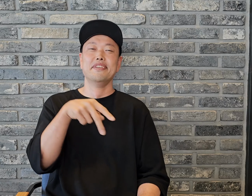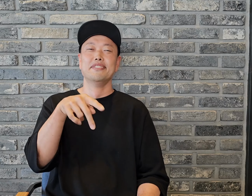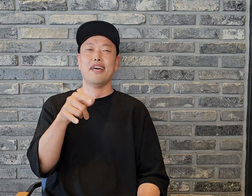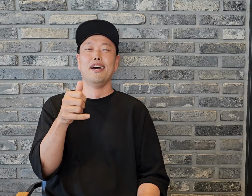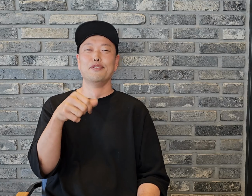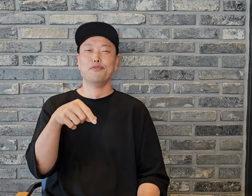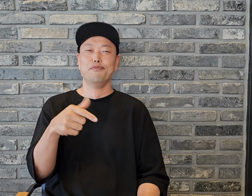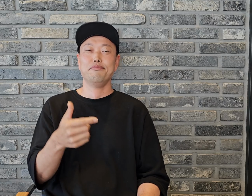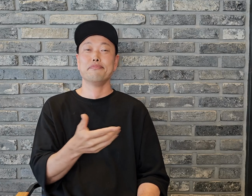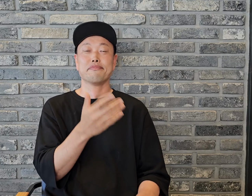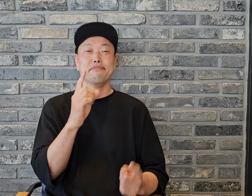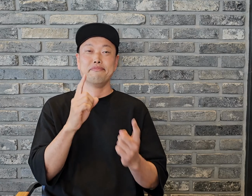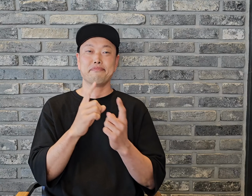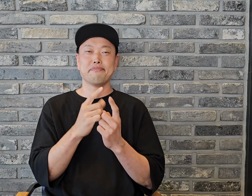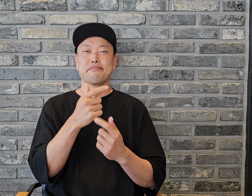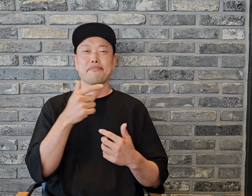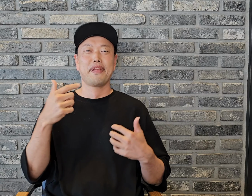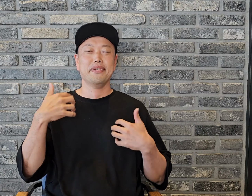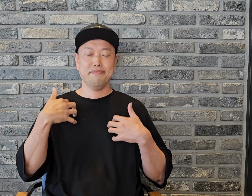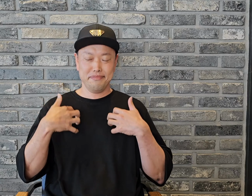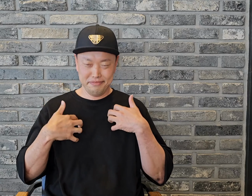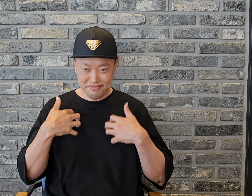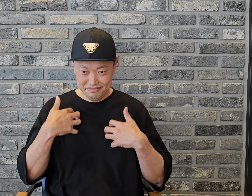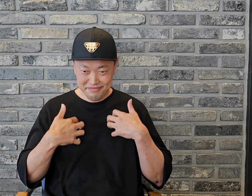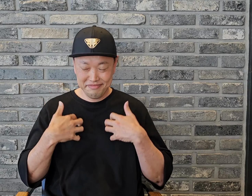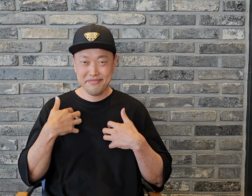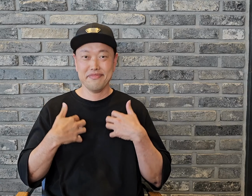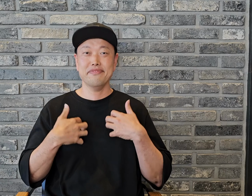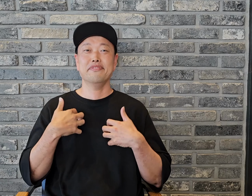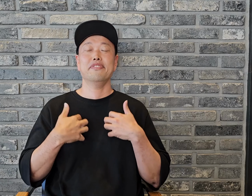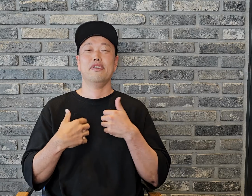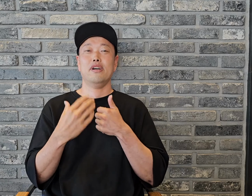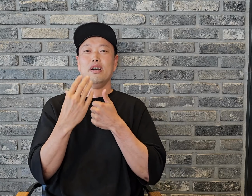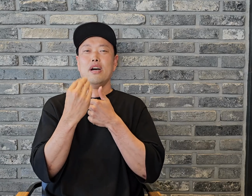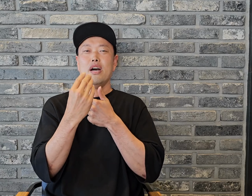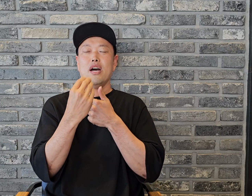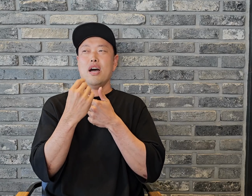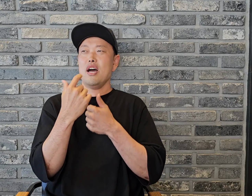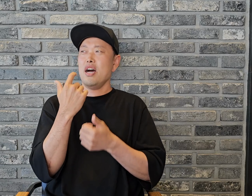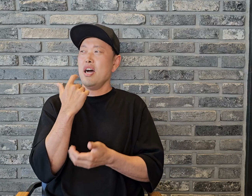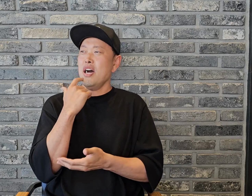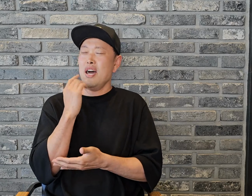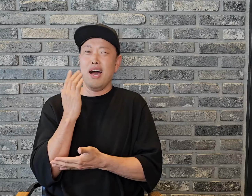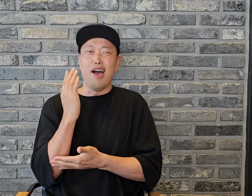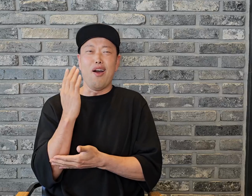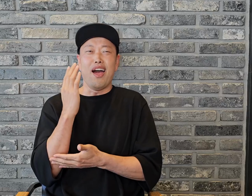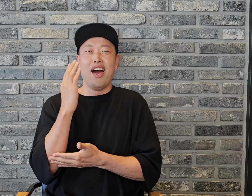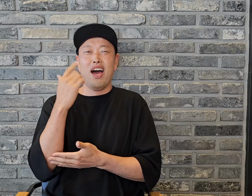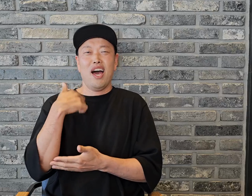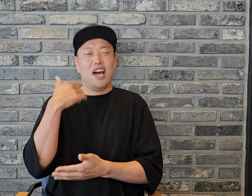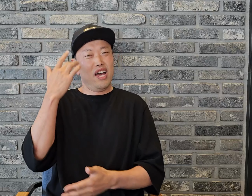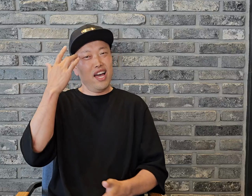이름은 정세훈입니다 뵙게 되어 반갑습니다 앞에서 하개월님이 촬영하고 있는데 대단히 영광입니다